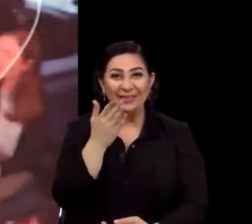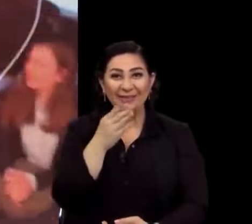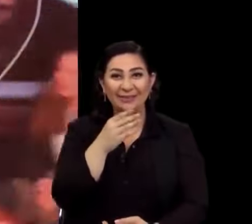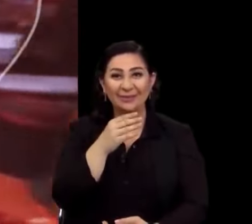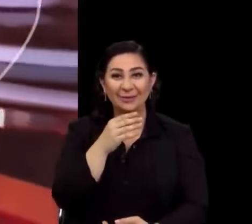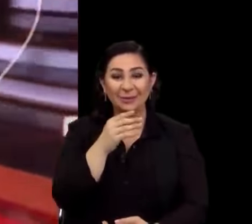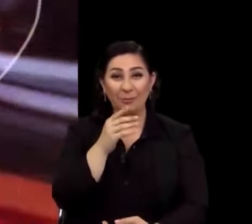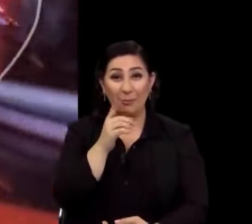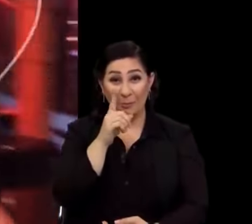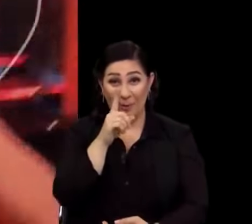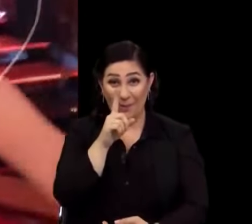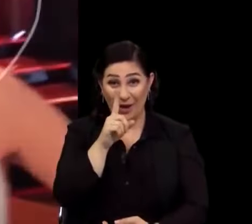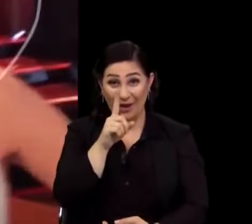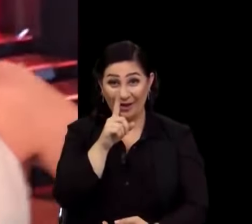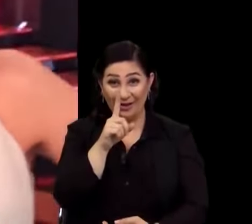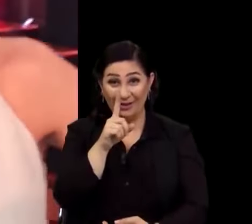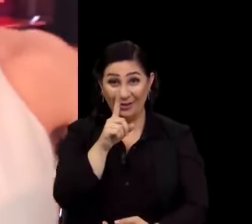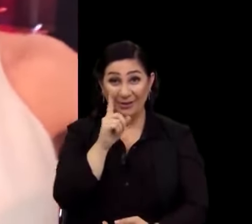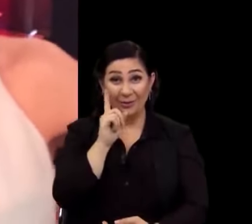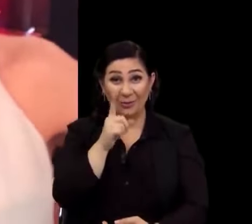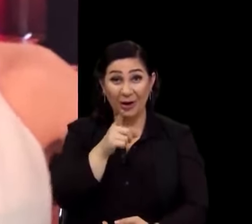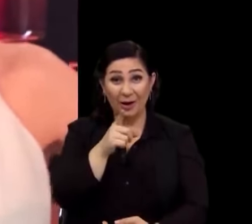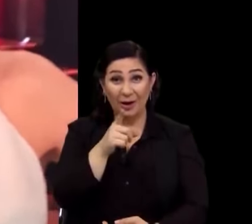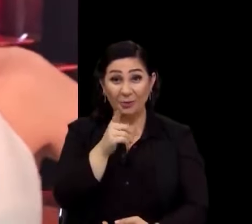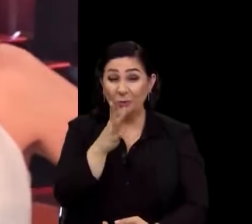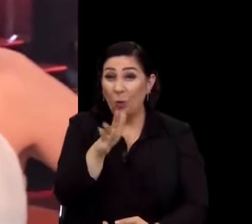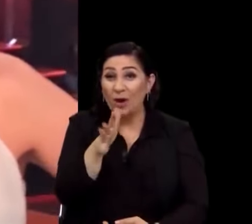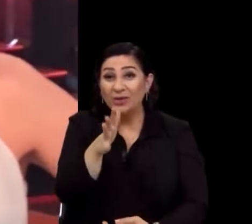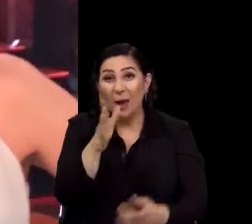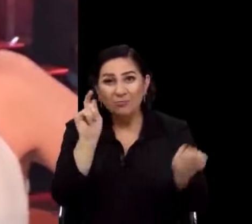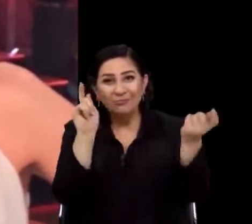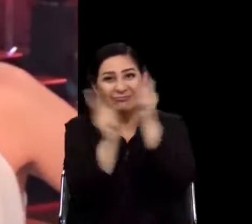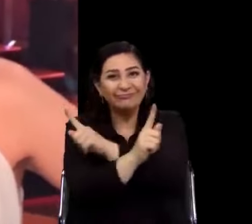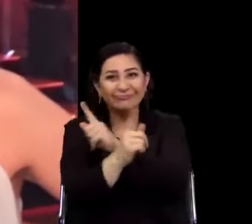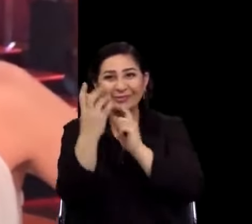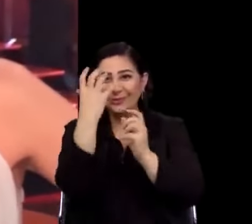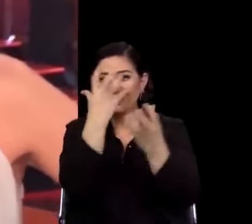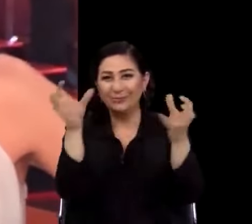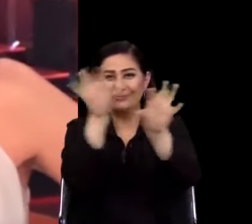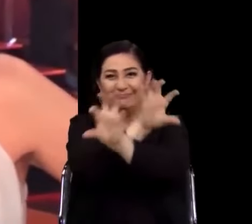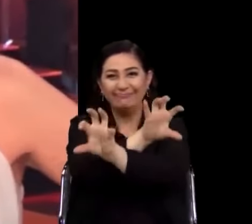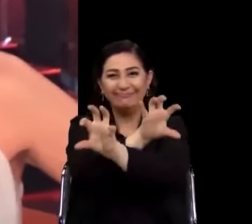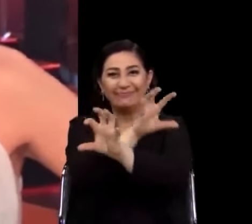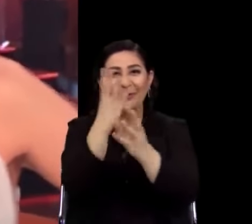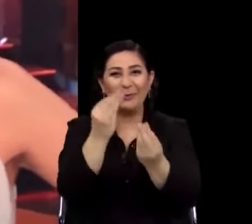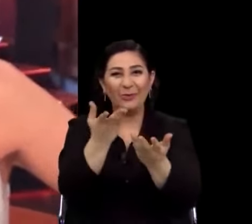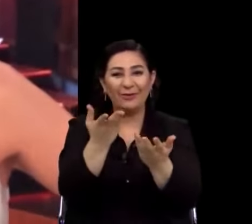olm bak bak bak bak çok acayip oldu Çok acayip değil mi